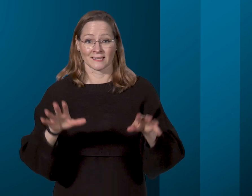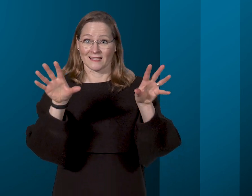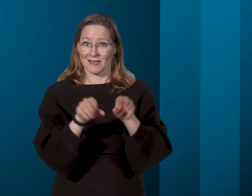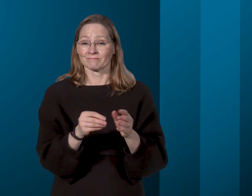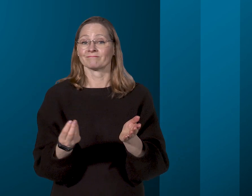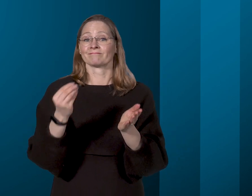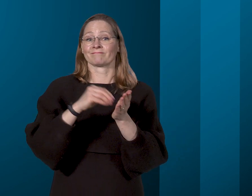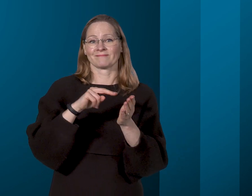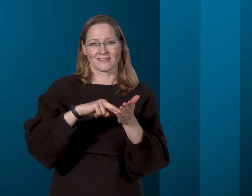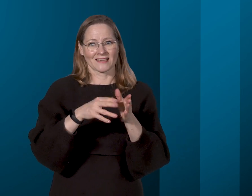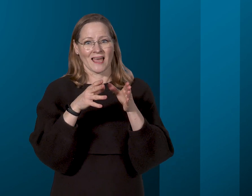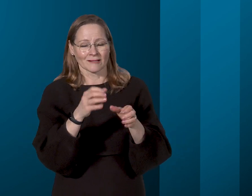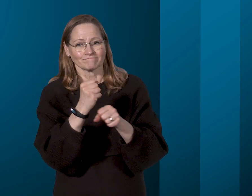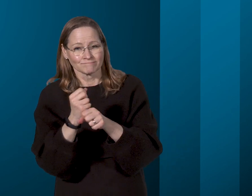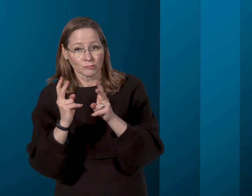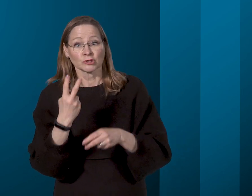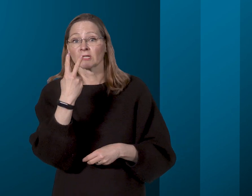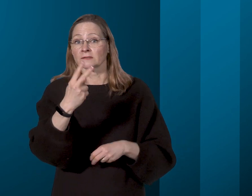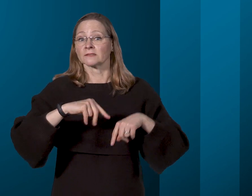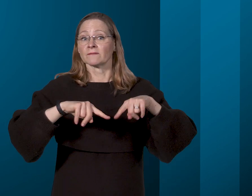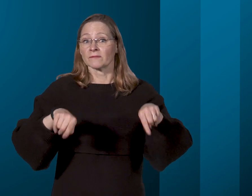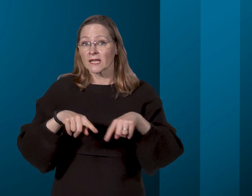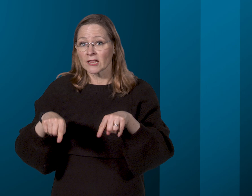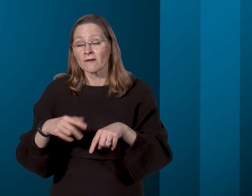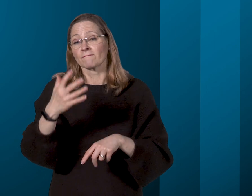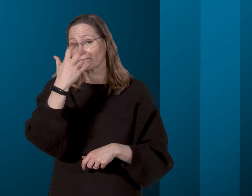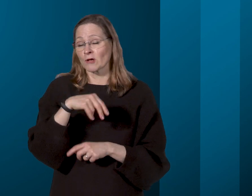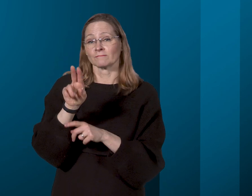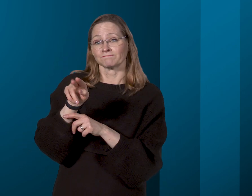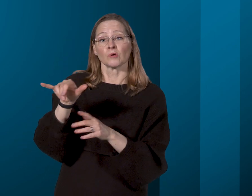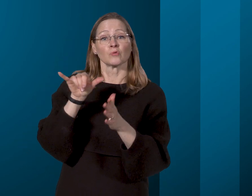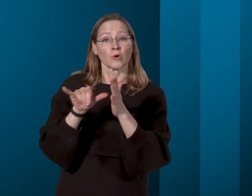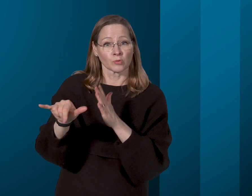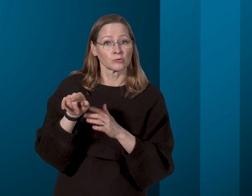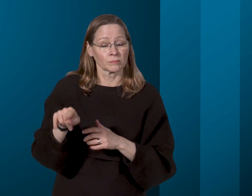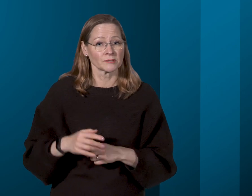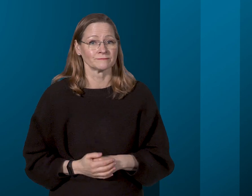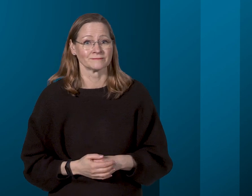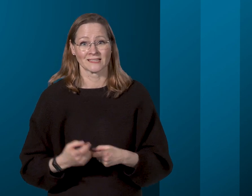Raportin lisäksi hankkeessa tuotettiin kaksi videota, - jotka ovat katsottavissa Youtubessa.